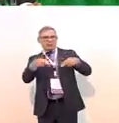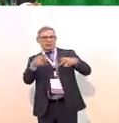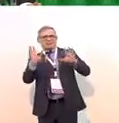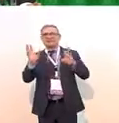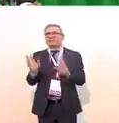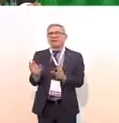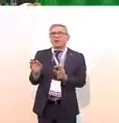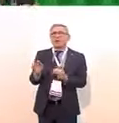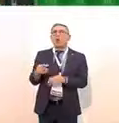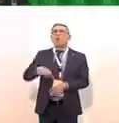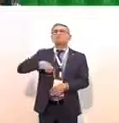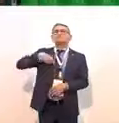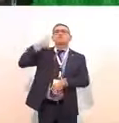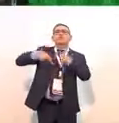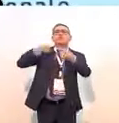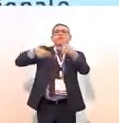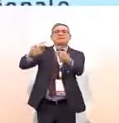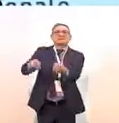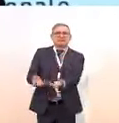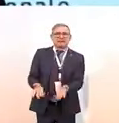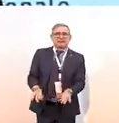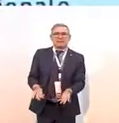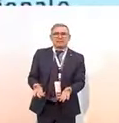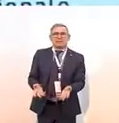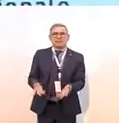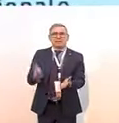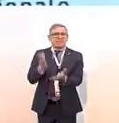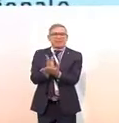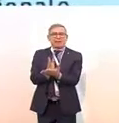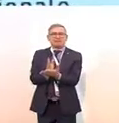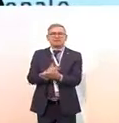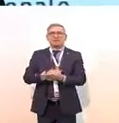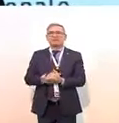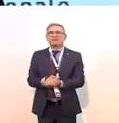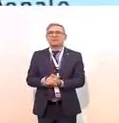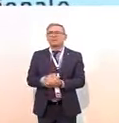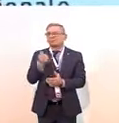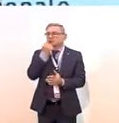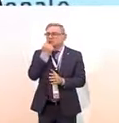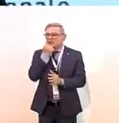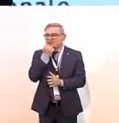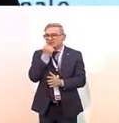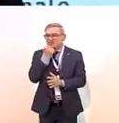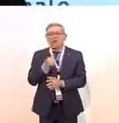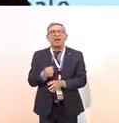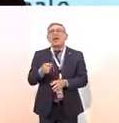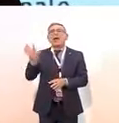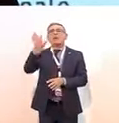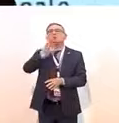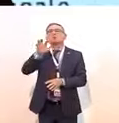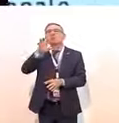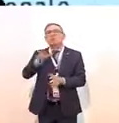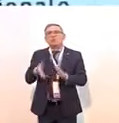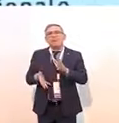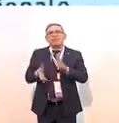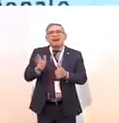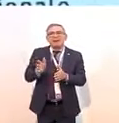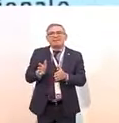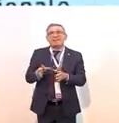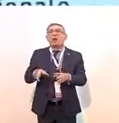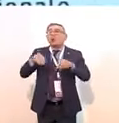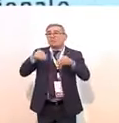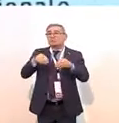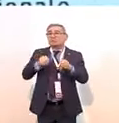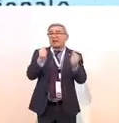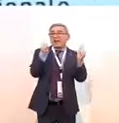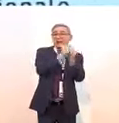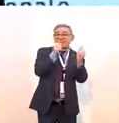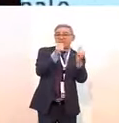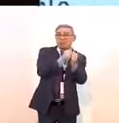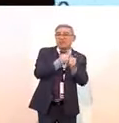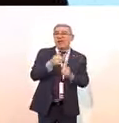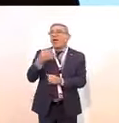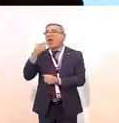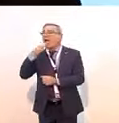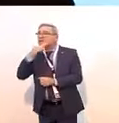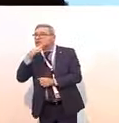Perdonatemi. Ma quando l’Europa parte, da cosa parte? Parte dal carbone e dall’acciaio.